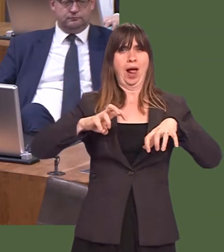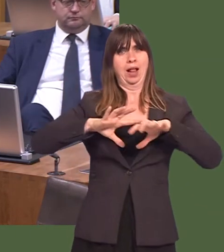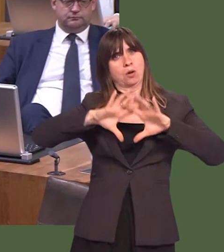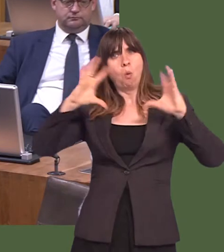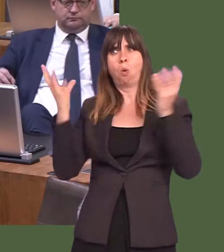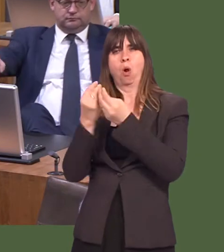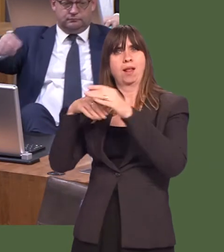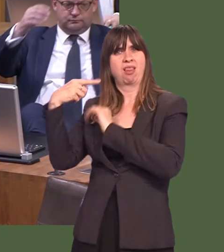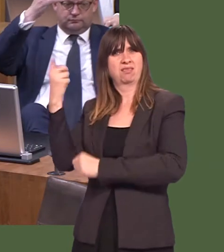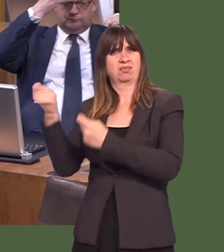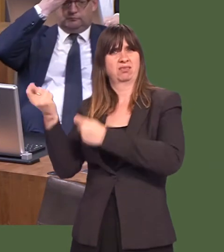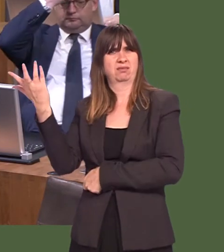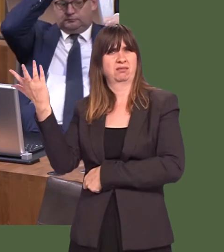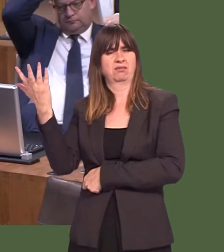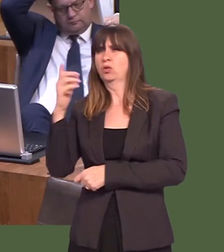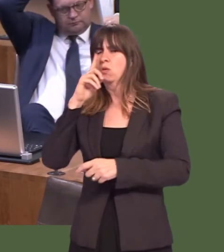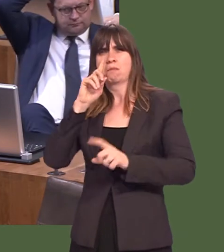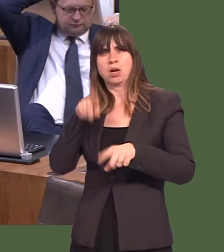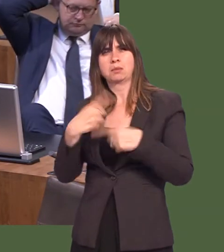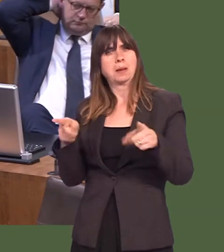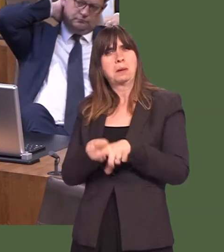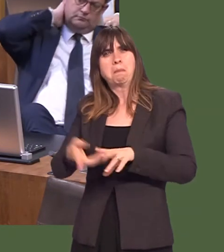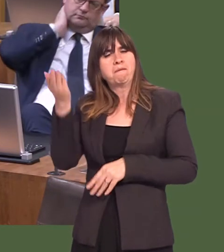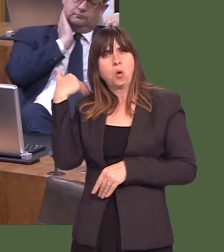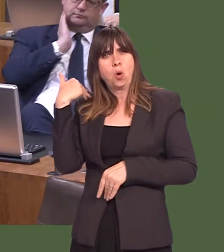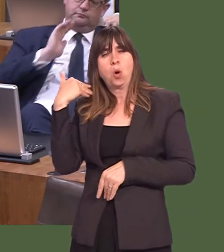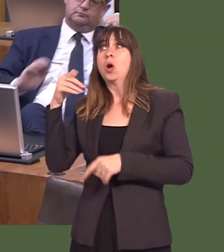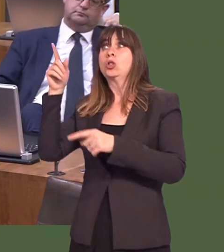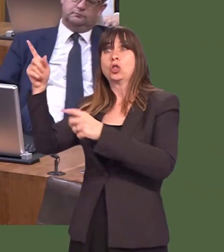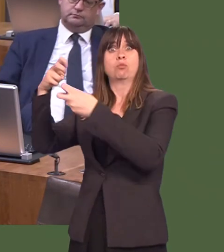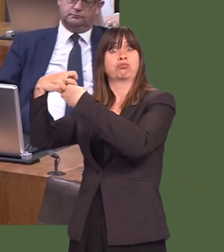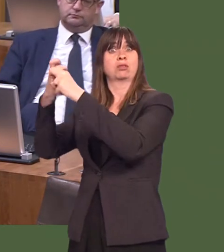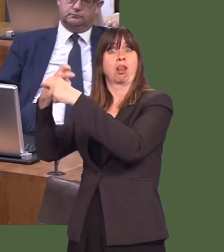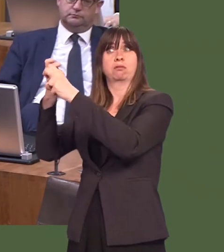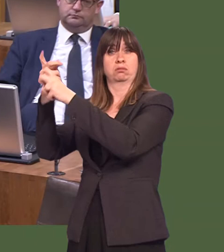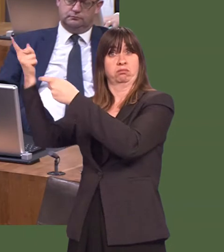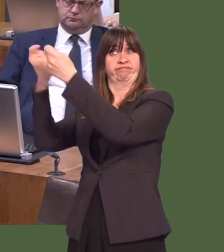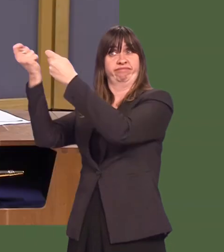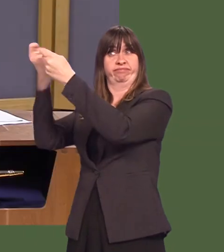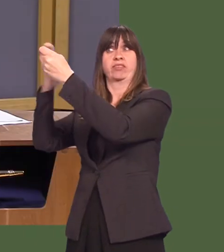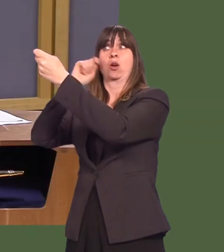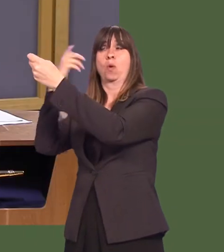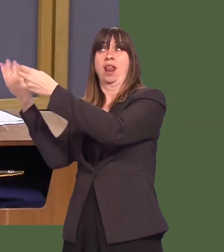iíw wneud er mwyn sicrhau bod y pwerau hyn yn dod i gael eu trosglwyddo o Frwsel i Gymru ac nid mynd drwy Lundain.